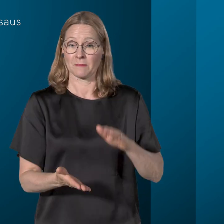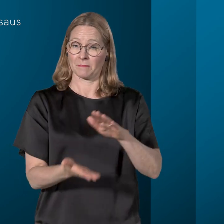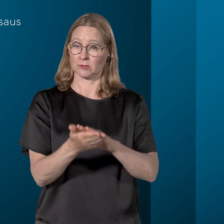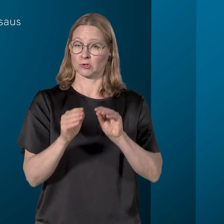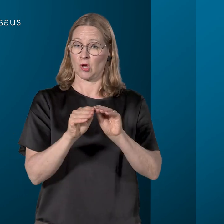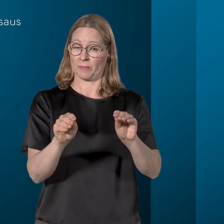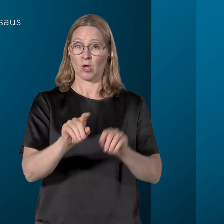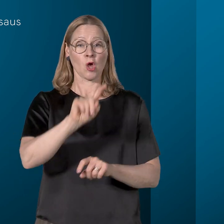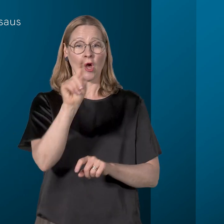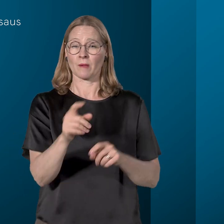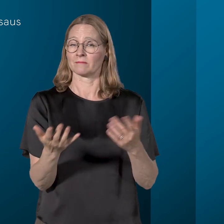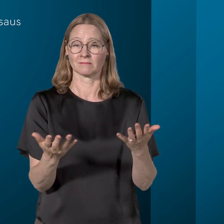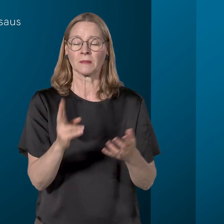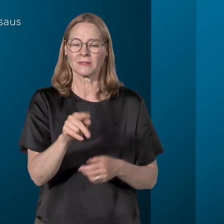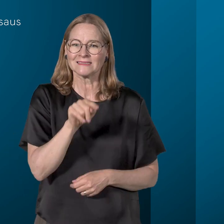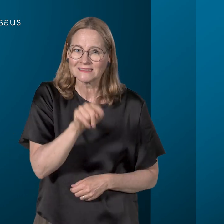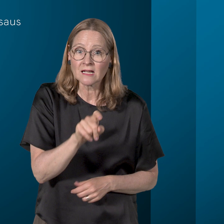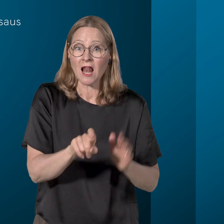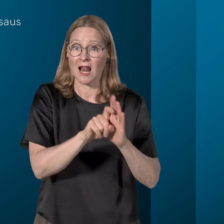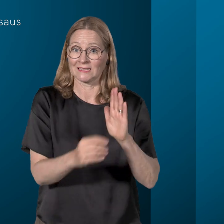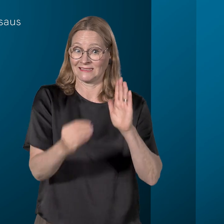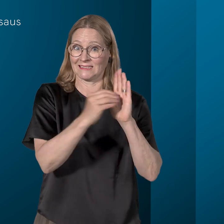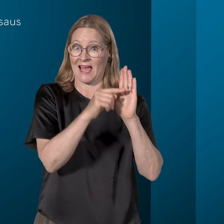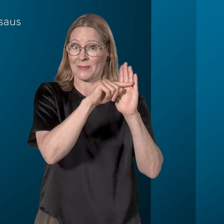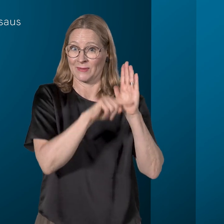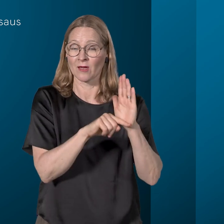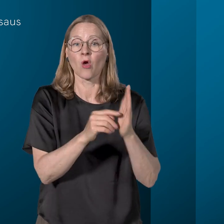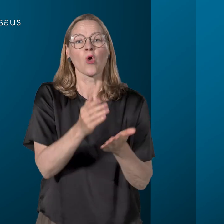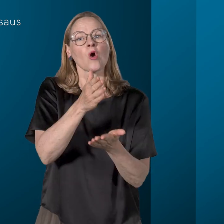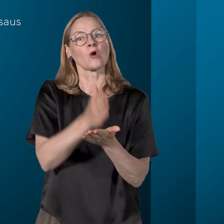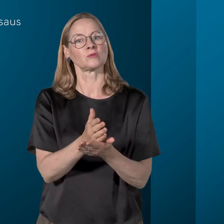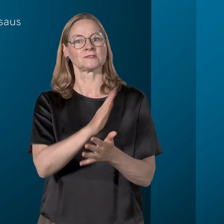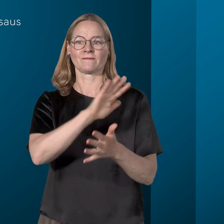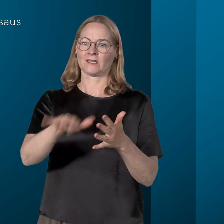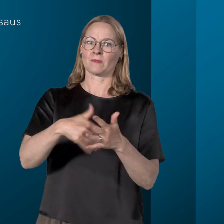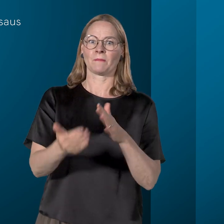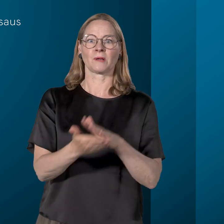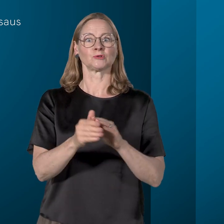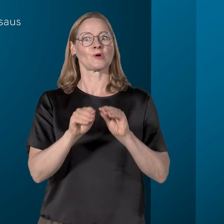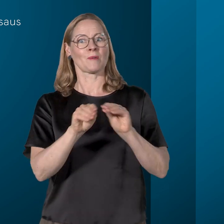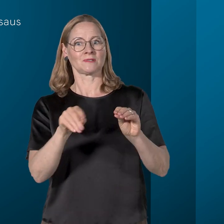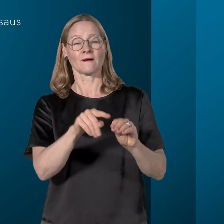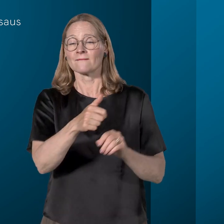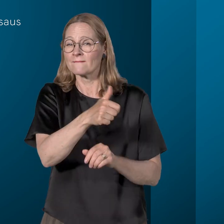Perusopetuksessa ongelmaksi nähtiin se, - että lainsäädäntö turvaa oikeuden viittomakieliseen perusopetukseen -